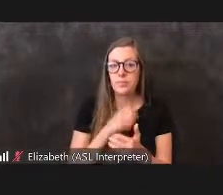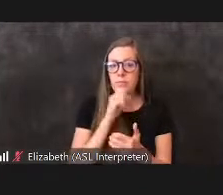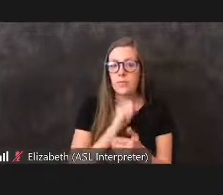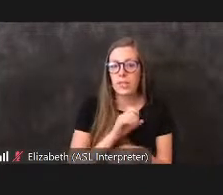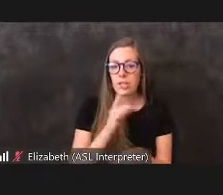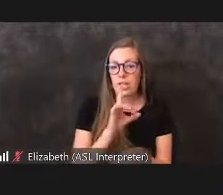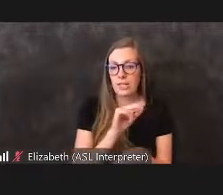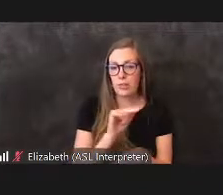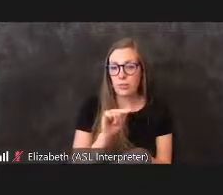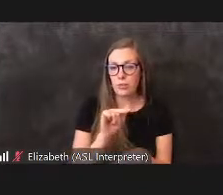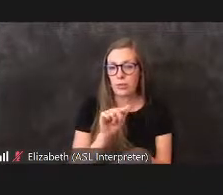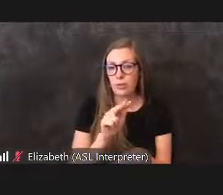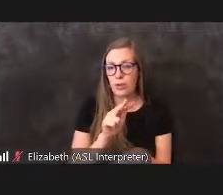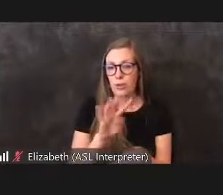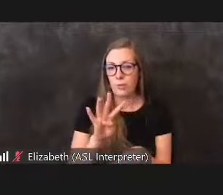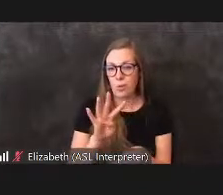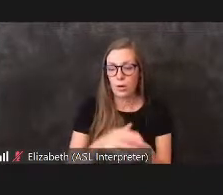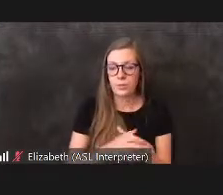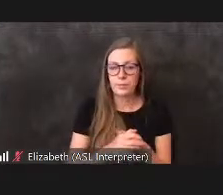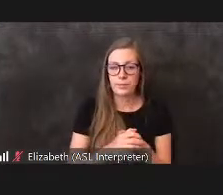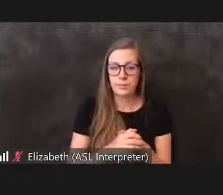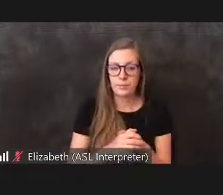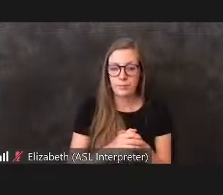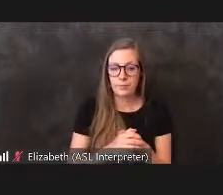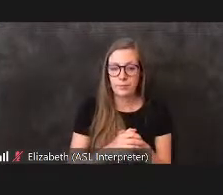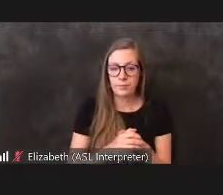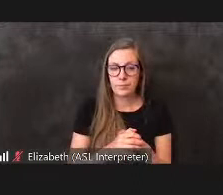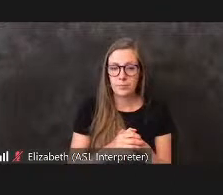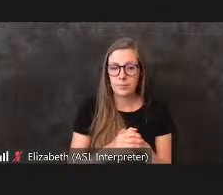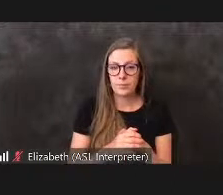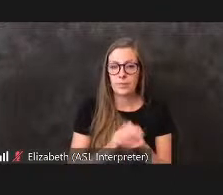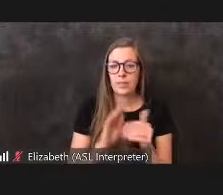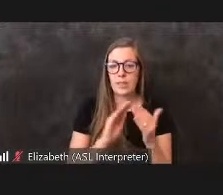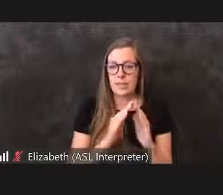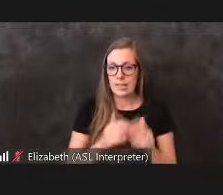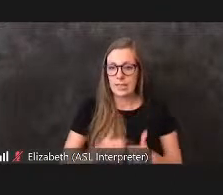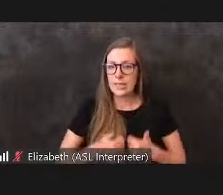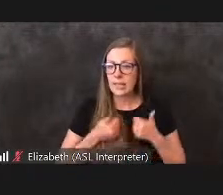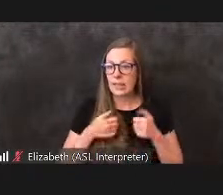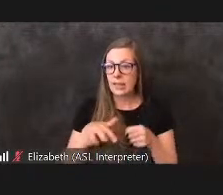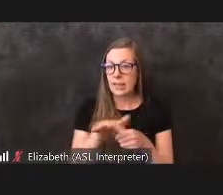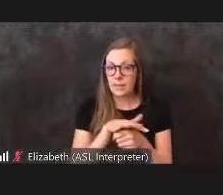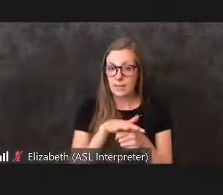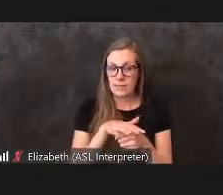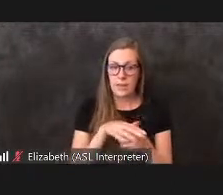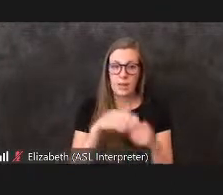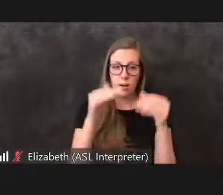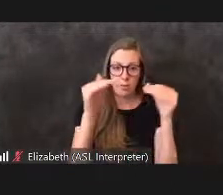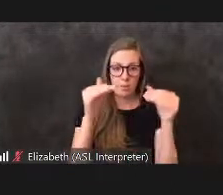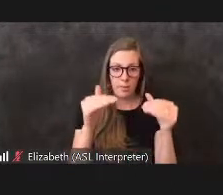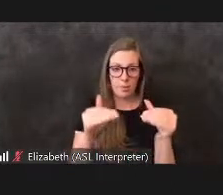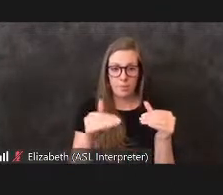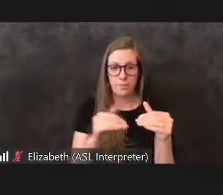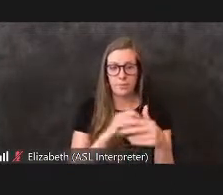Ante los hombres y entre los que la deidad de Dieseis setenta y cuatro años hubieron más el más esperado número de